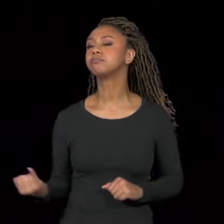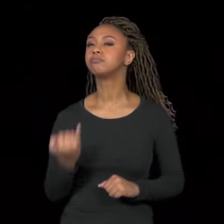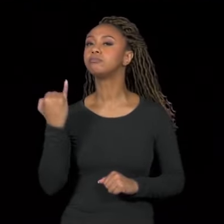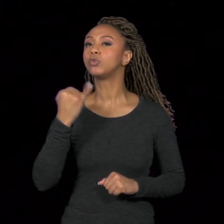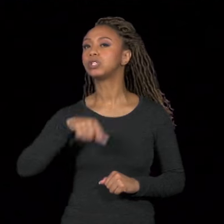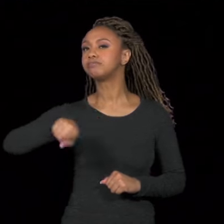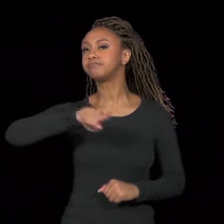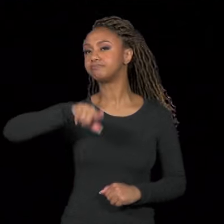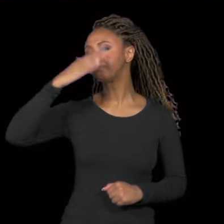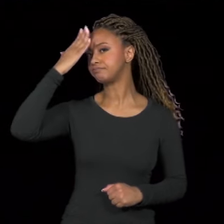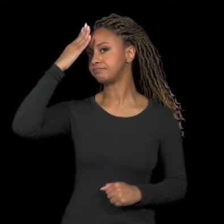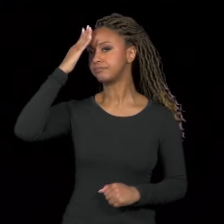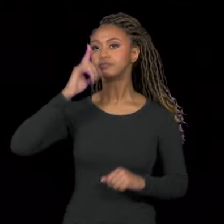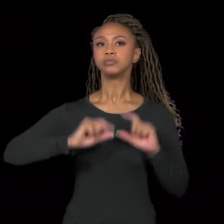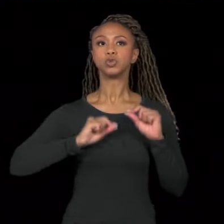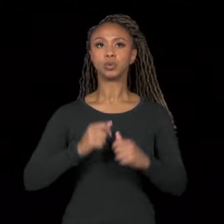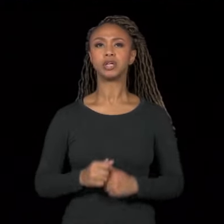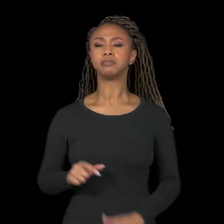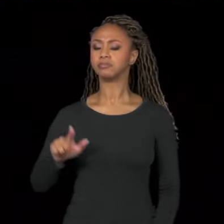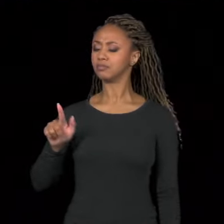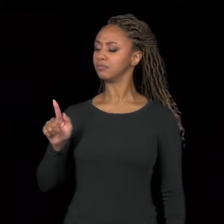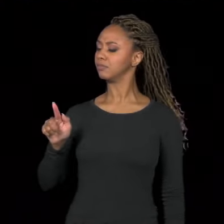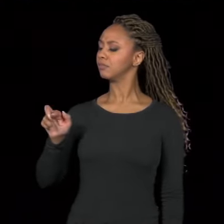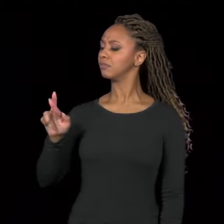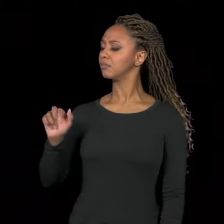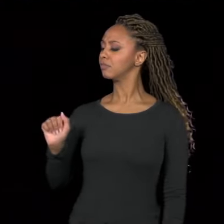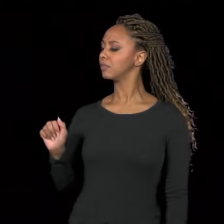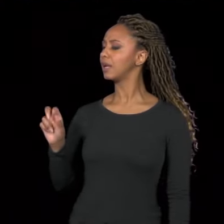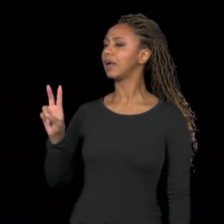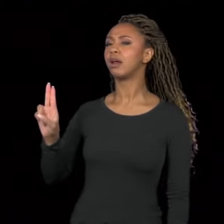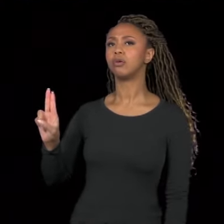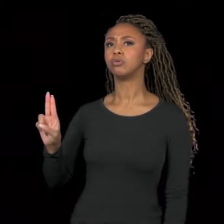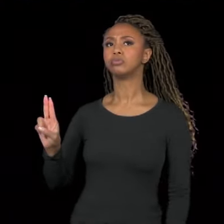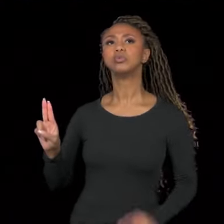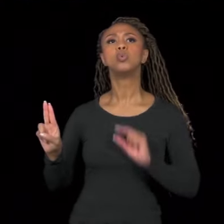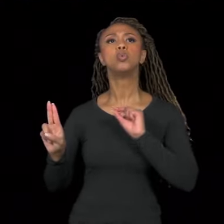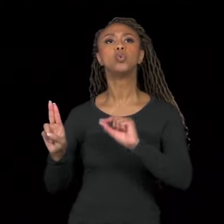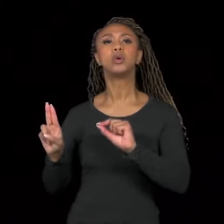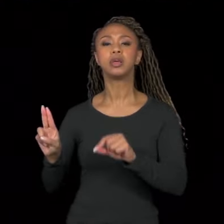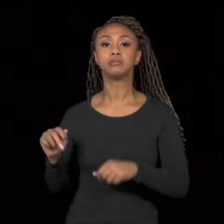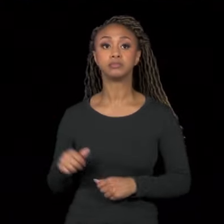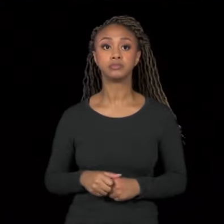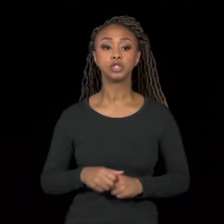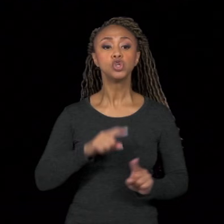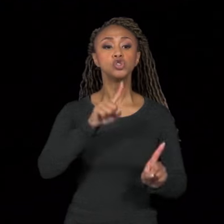OU SEJA, O TERMO "GRAU" DE UM TIPO RELACIONAMENTO É O NÚMERO DE TIPOS ENTIDADE